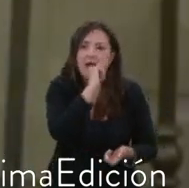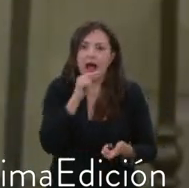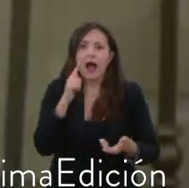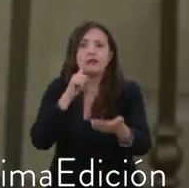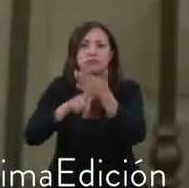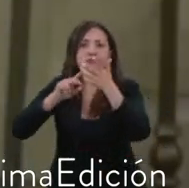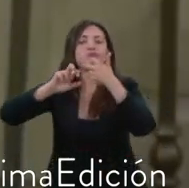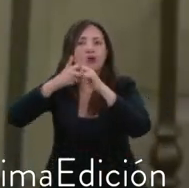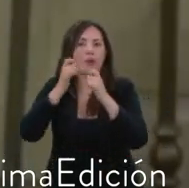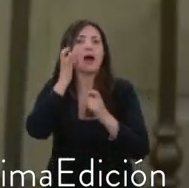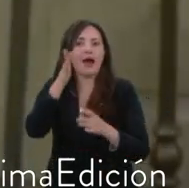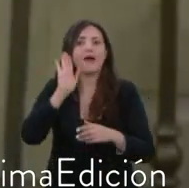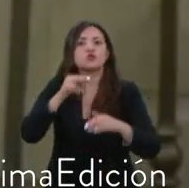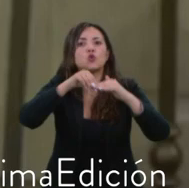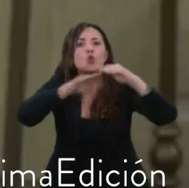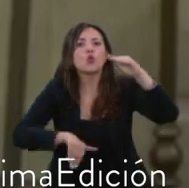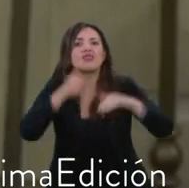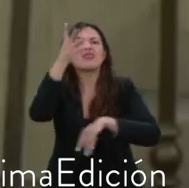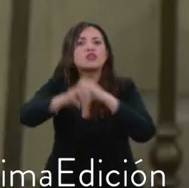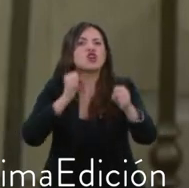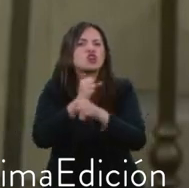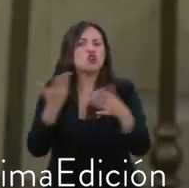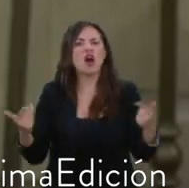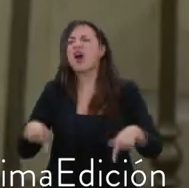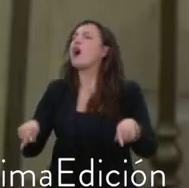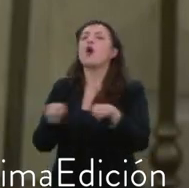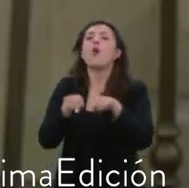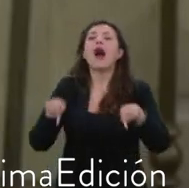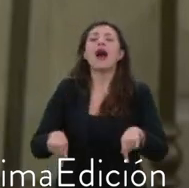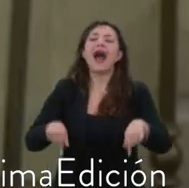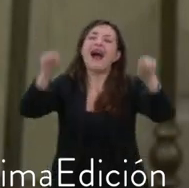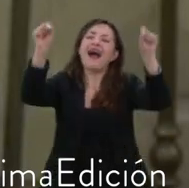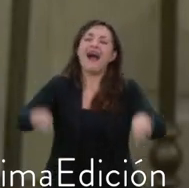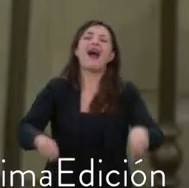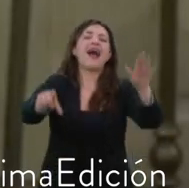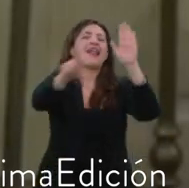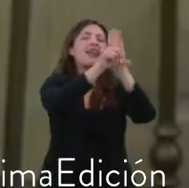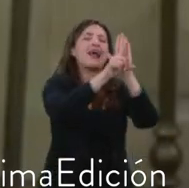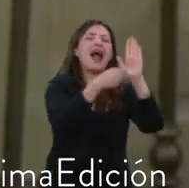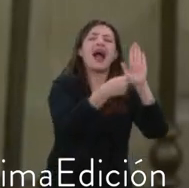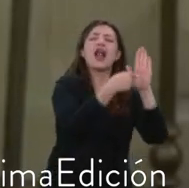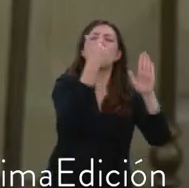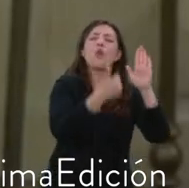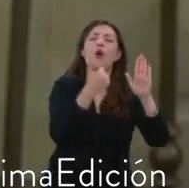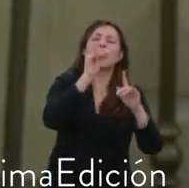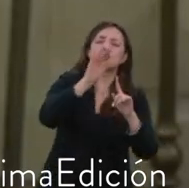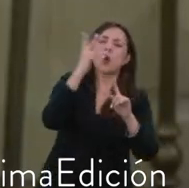consumo de tabaco y de alcohol en menores de edad en este país, es un problema en menores de